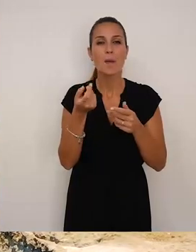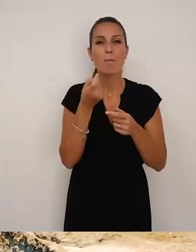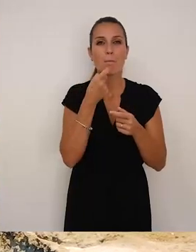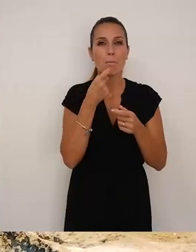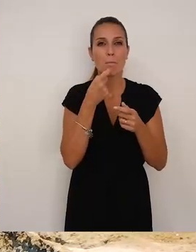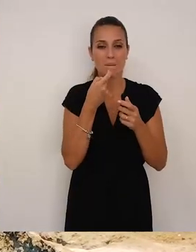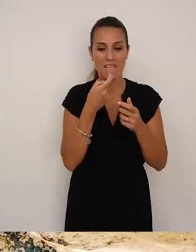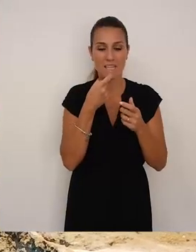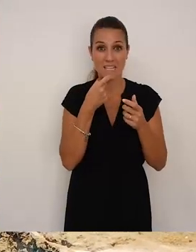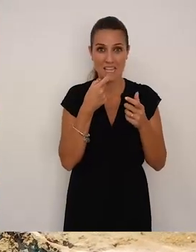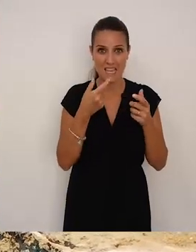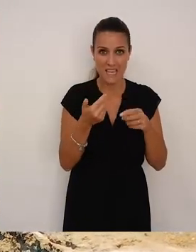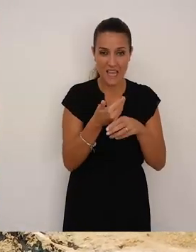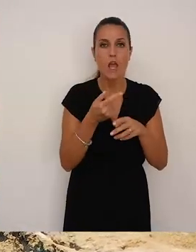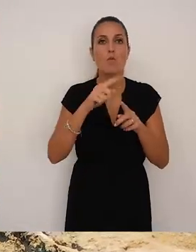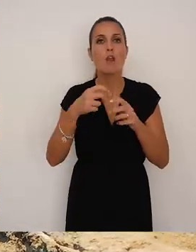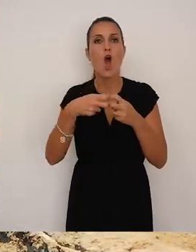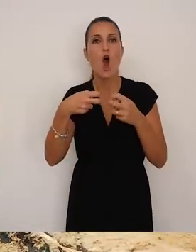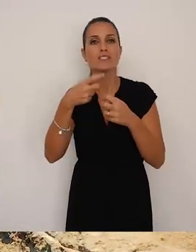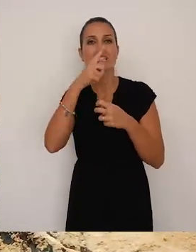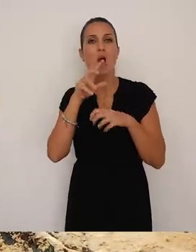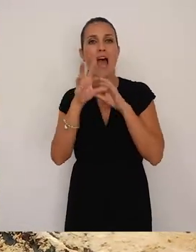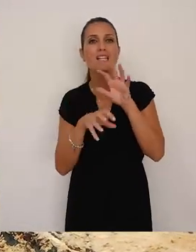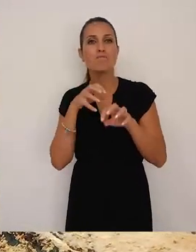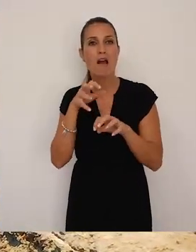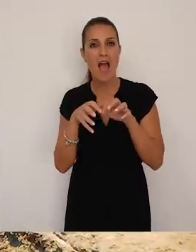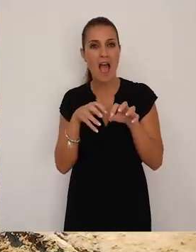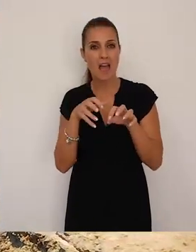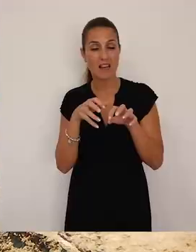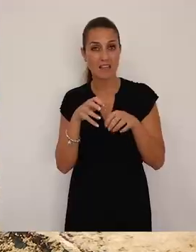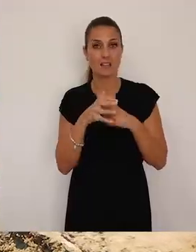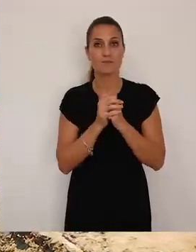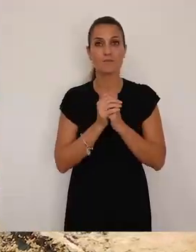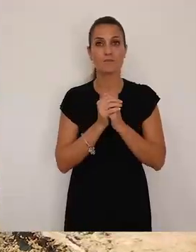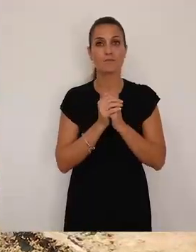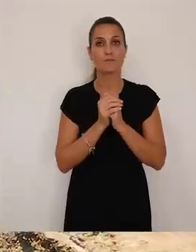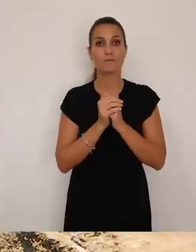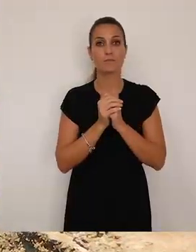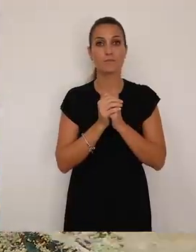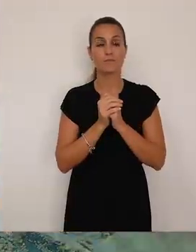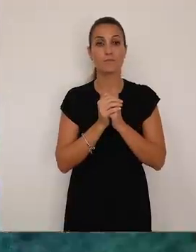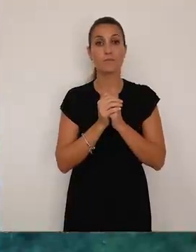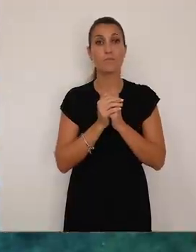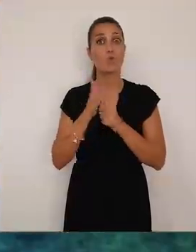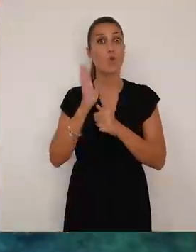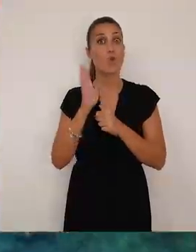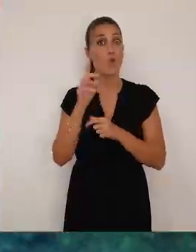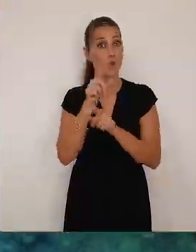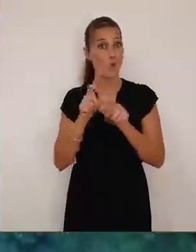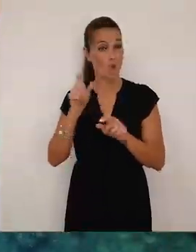e ossa di animali d’allevamento. Il passaggio dell’uomo nell’antichità